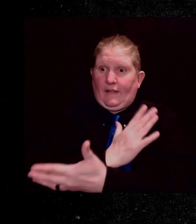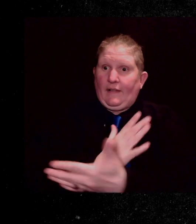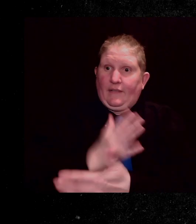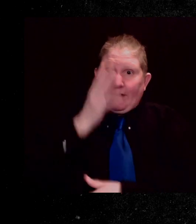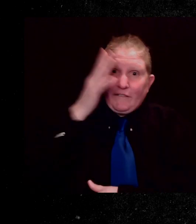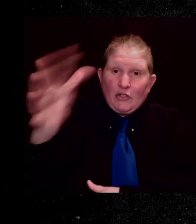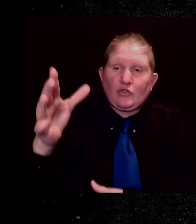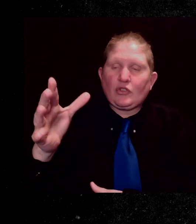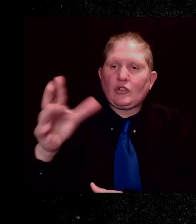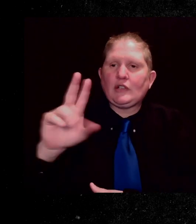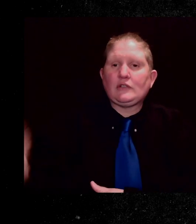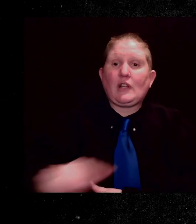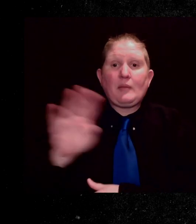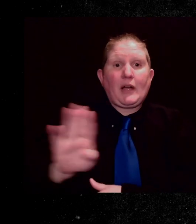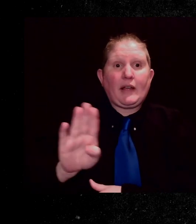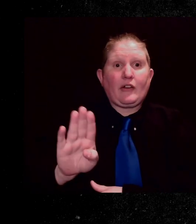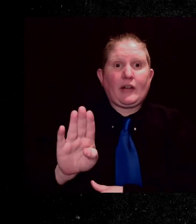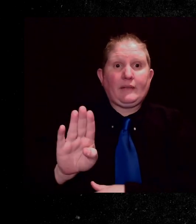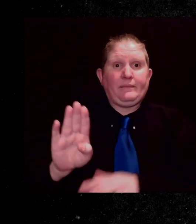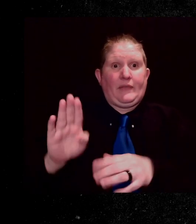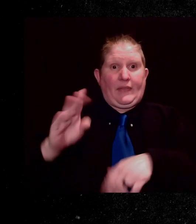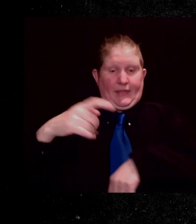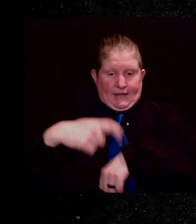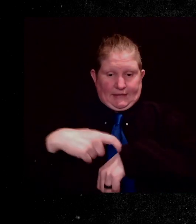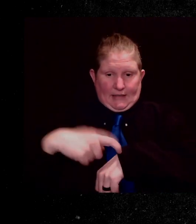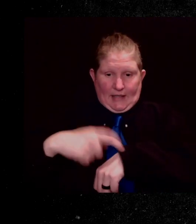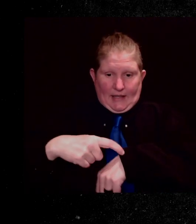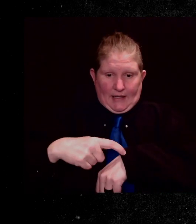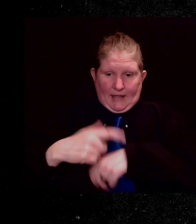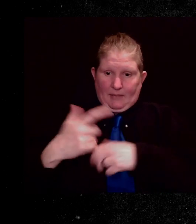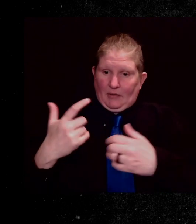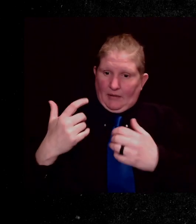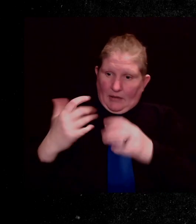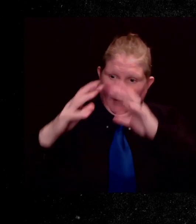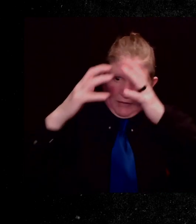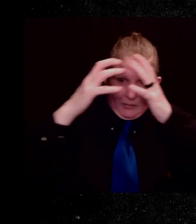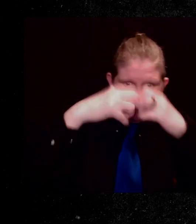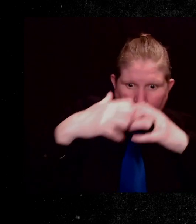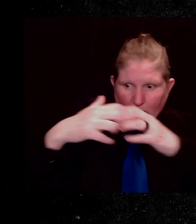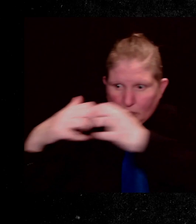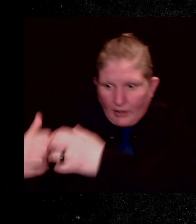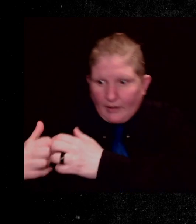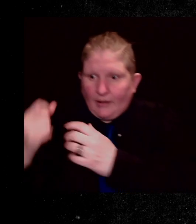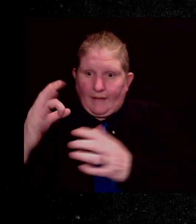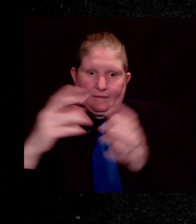Nuestro camino a seguir desde esta época de crisis colectiva se basará en la ruptura de la dualidad.